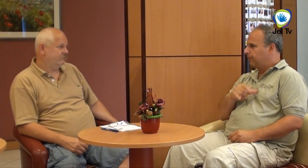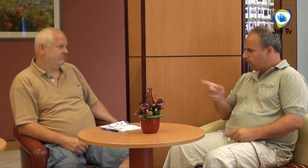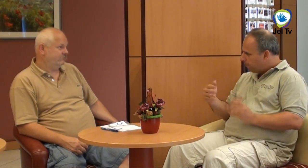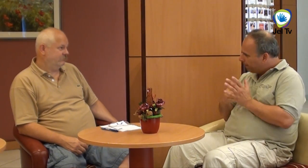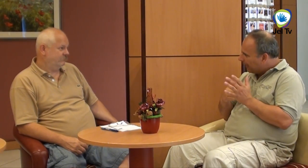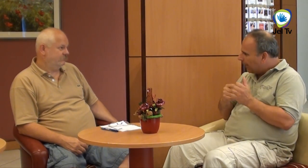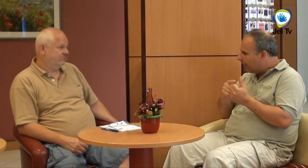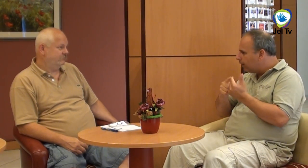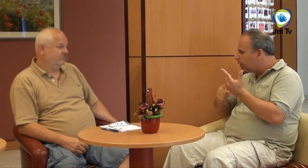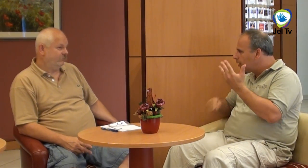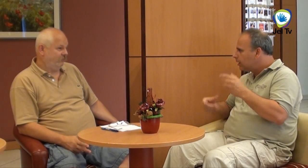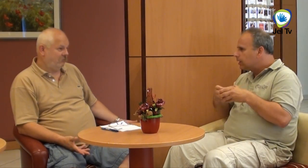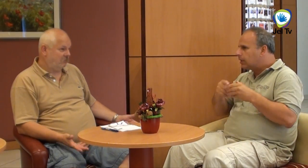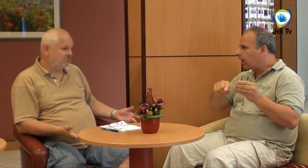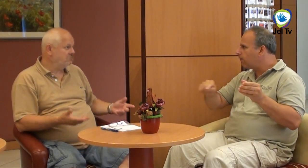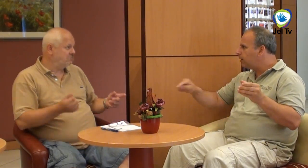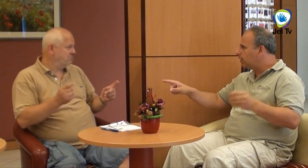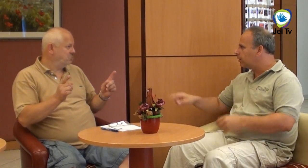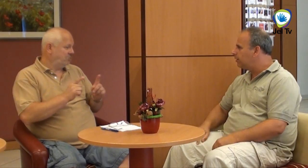Volt-e még érdekes, ami bent mondtak?